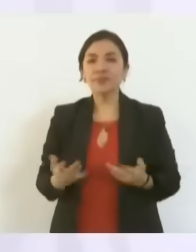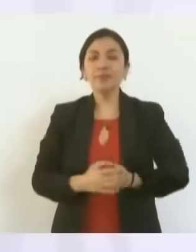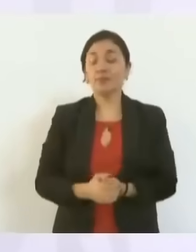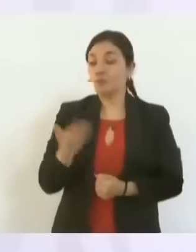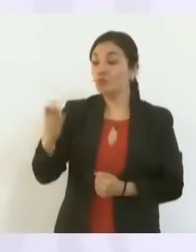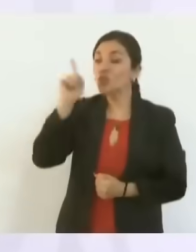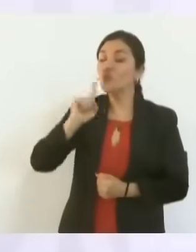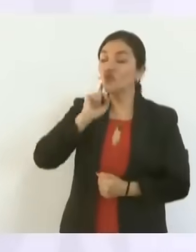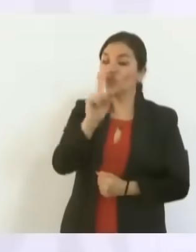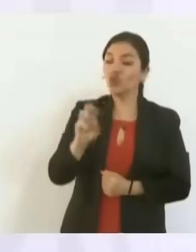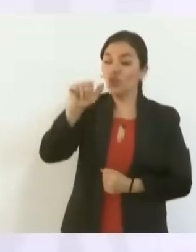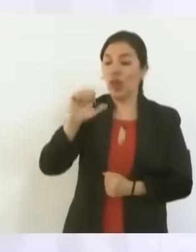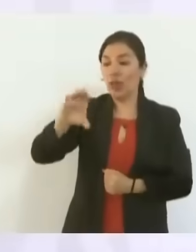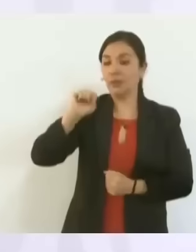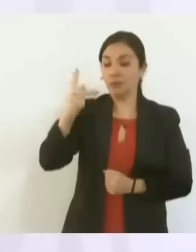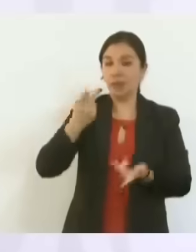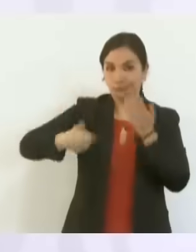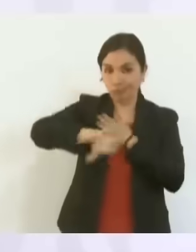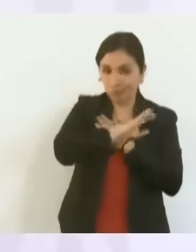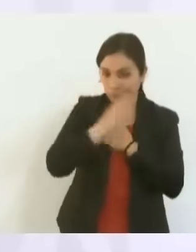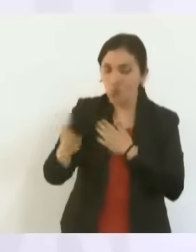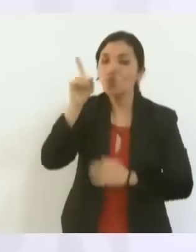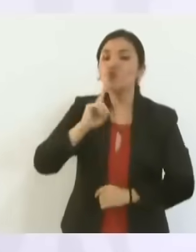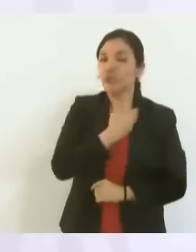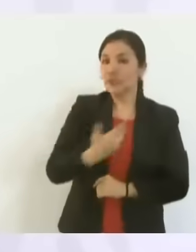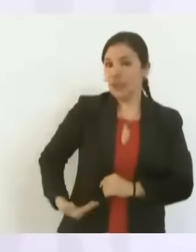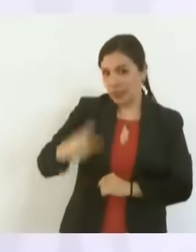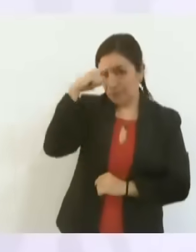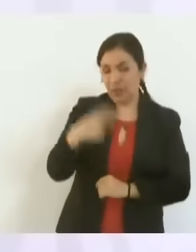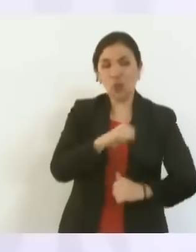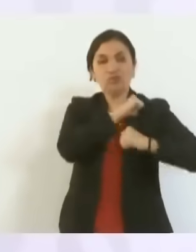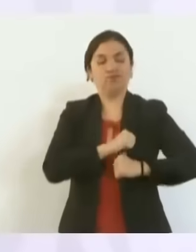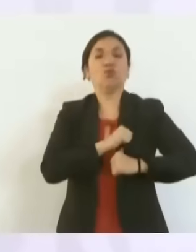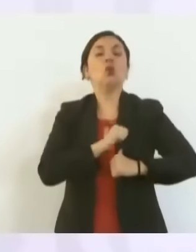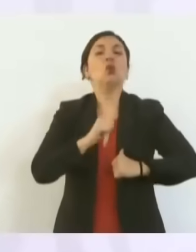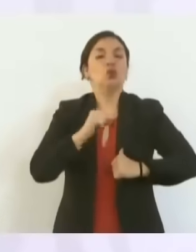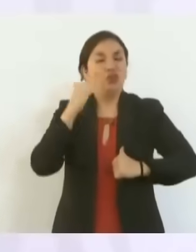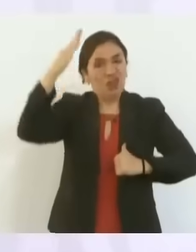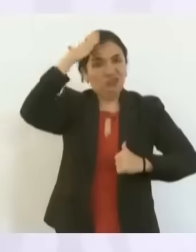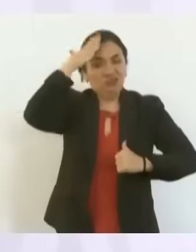Claudia Shin Bampardo, presidenta de México y comandante suprema de las Fuerzas Armadas.